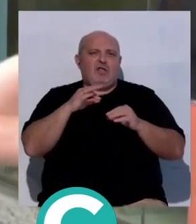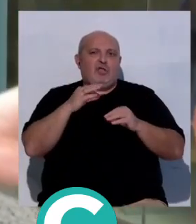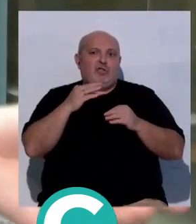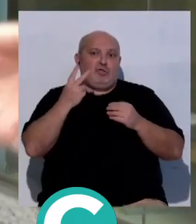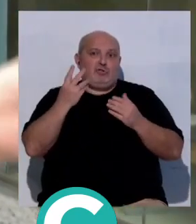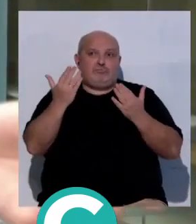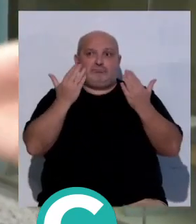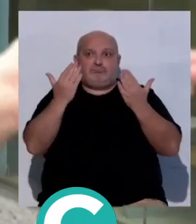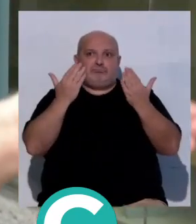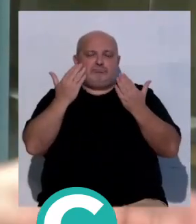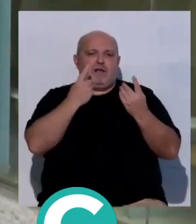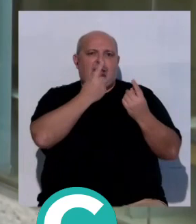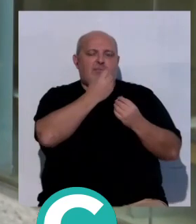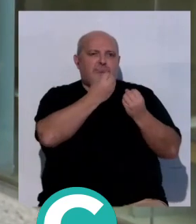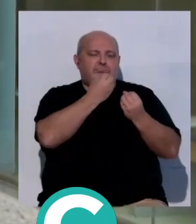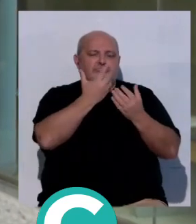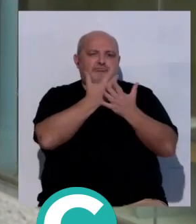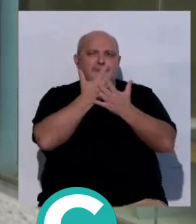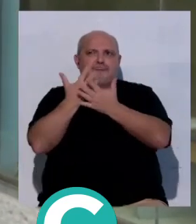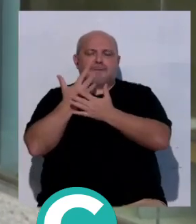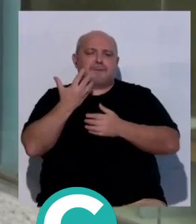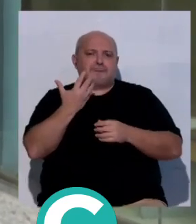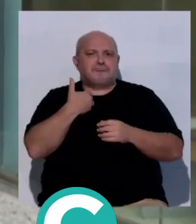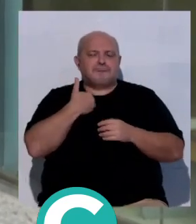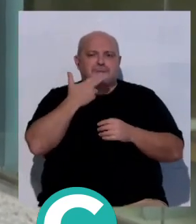dos ahí nos han informando cada uno y bastante libertad de ello bastante Libertad en ningún